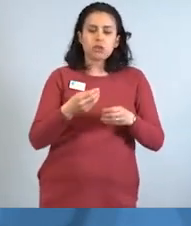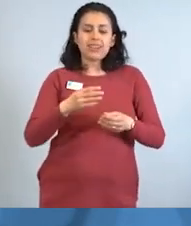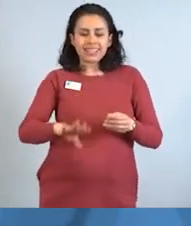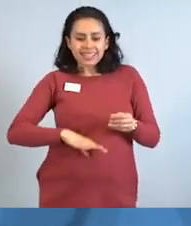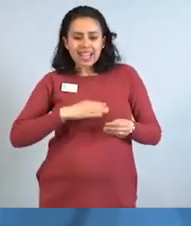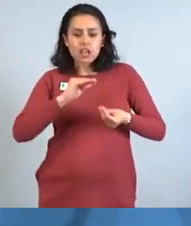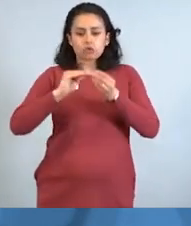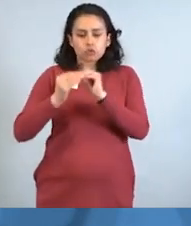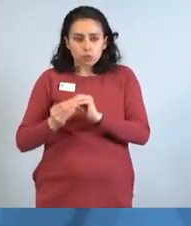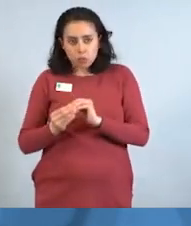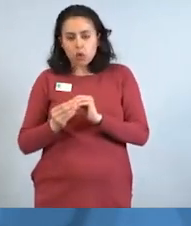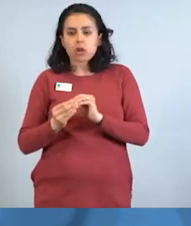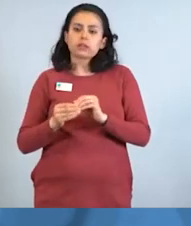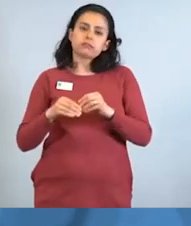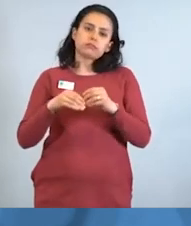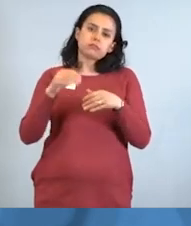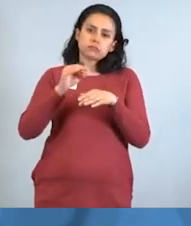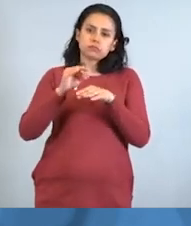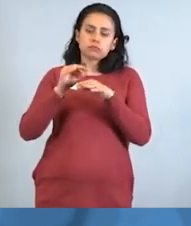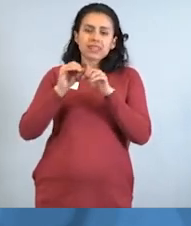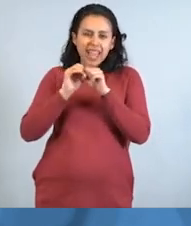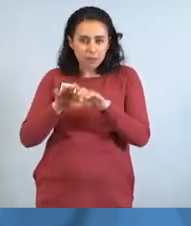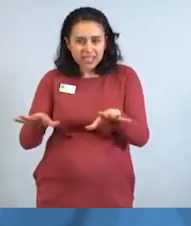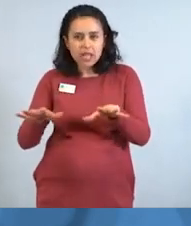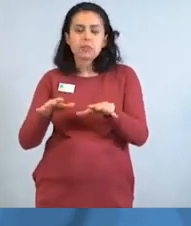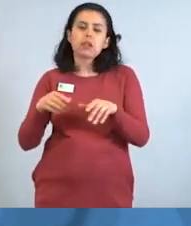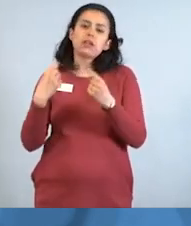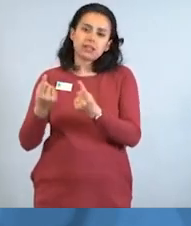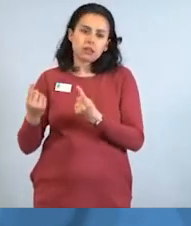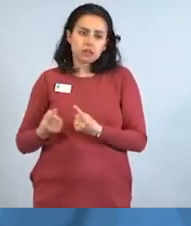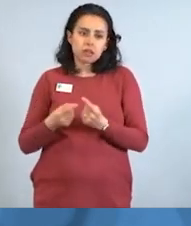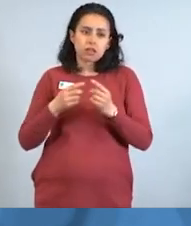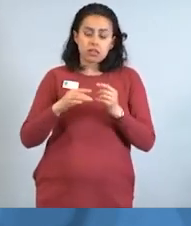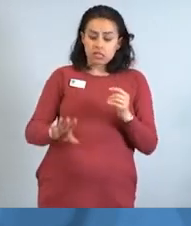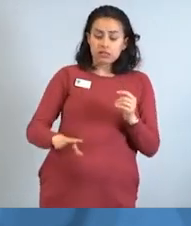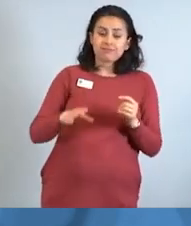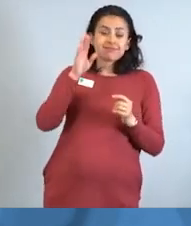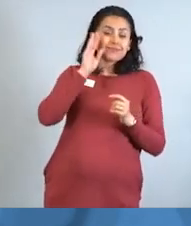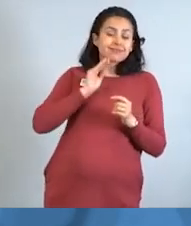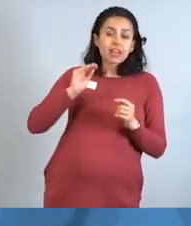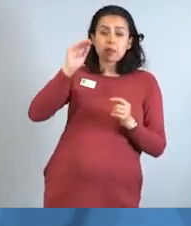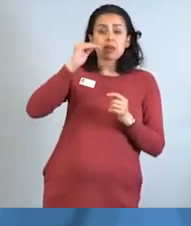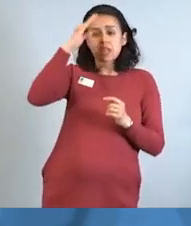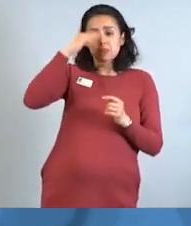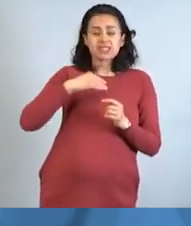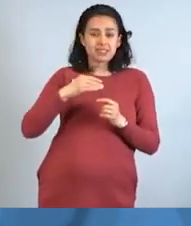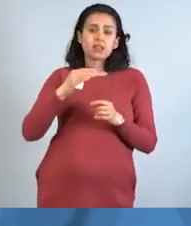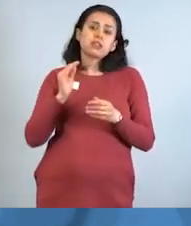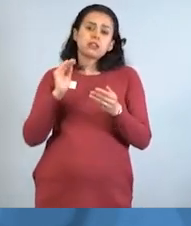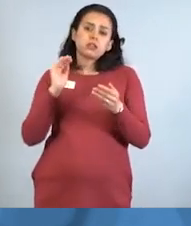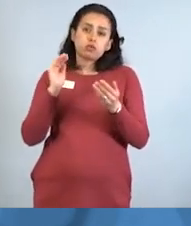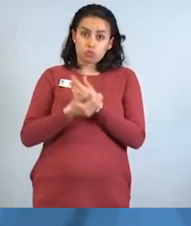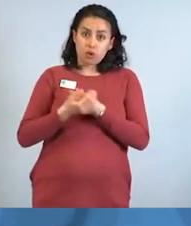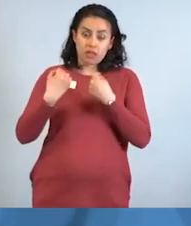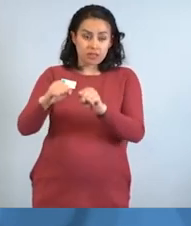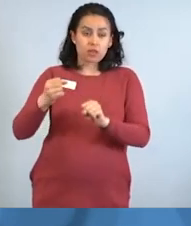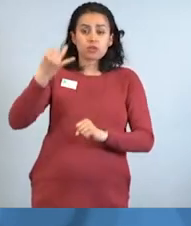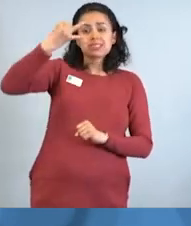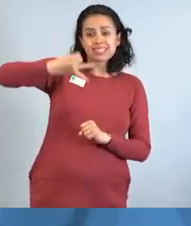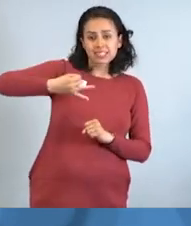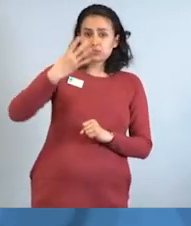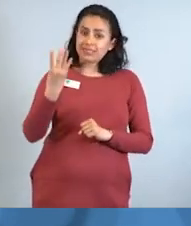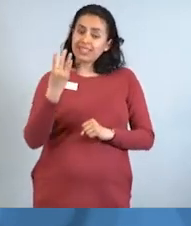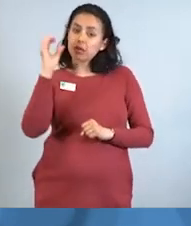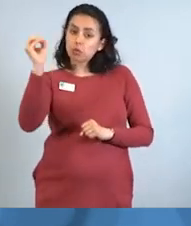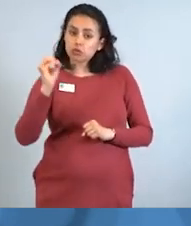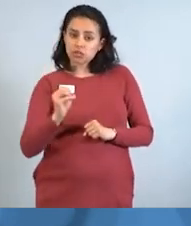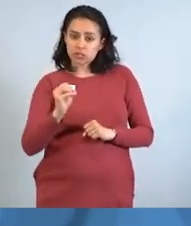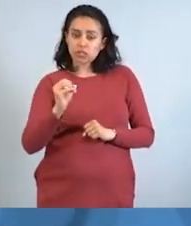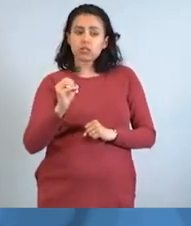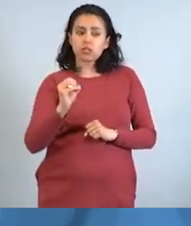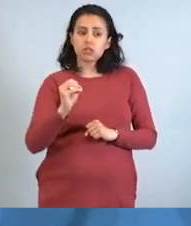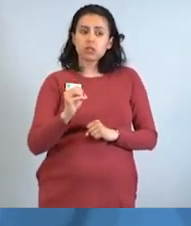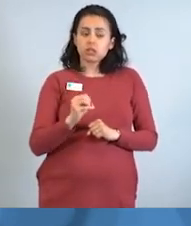Suojateho ikääntyneillä on niinkin korkea kuin 74 %. Kun havaintoja on vielä aika vähän, on luottamusväli aika laaja.